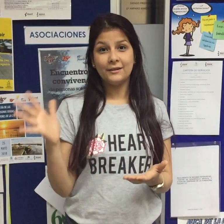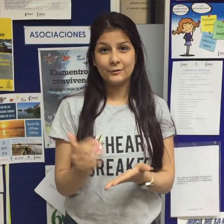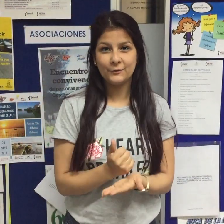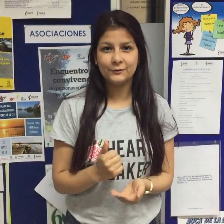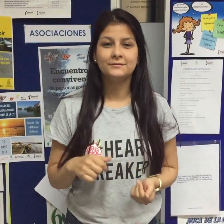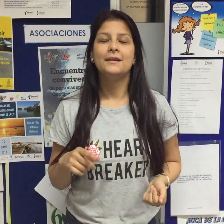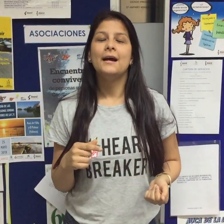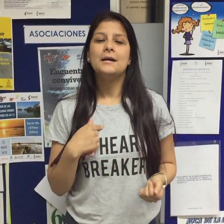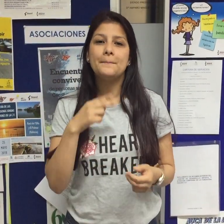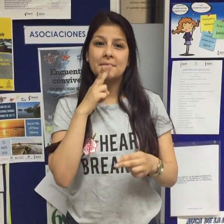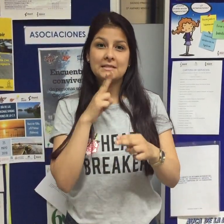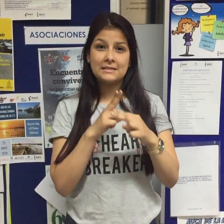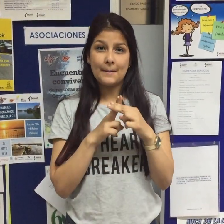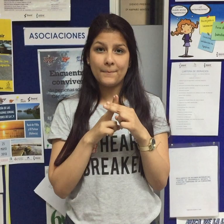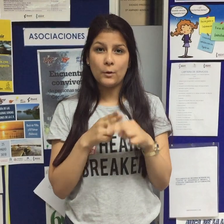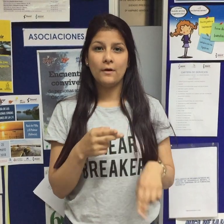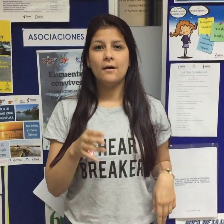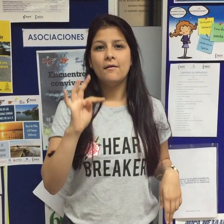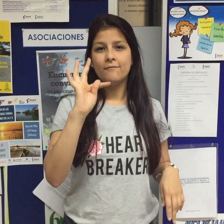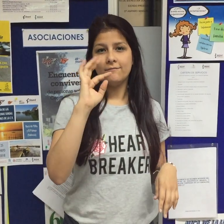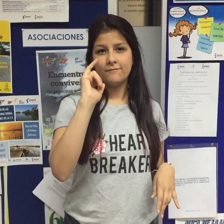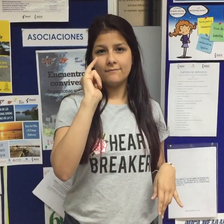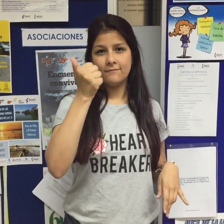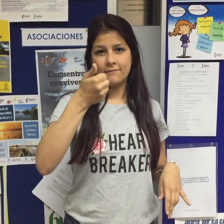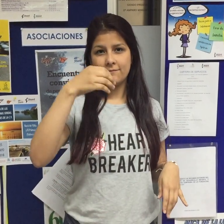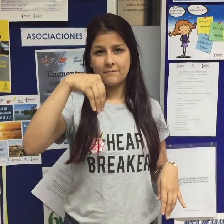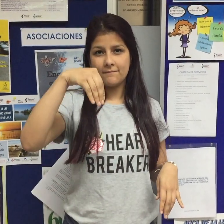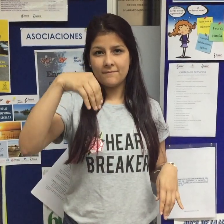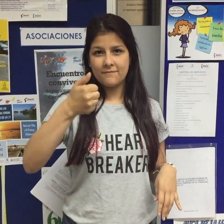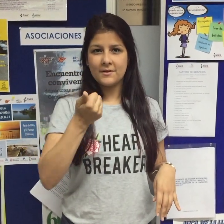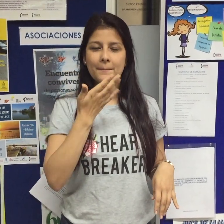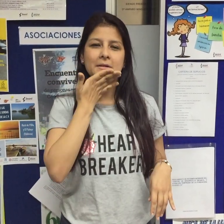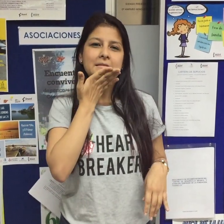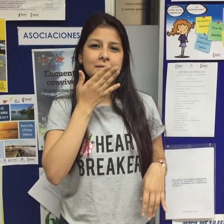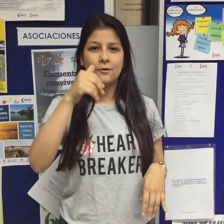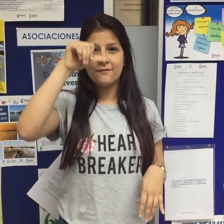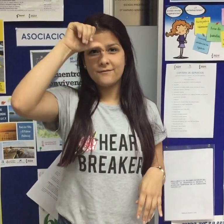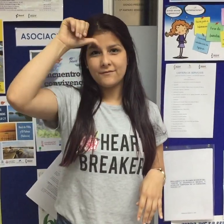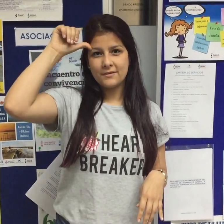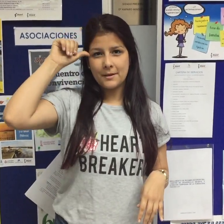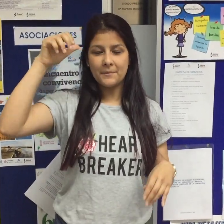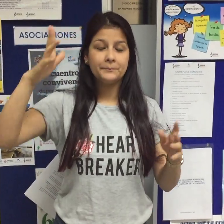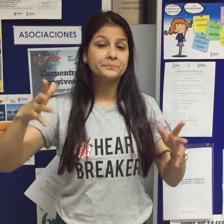¡Hola a todxs! Me llamo Fiamma.